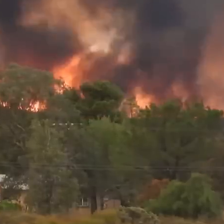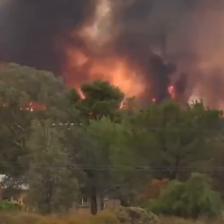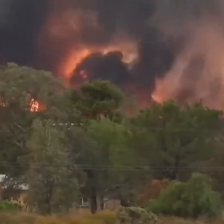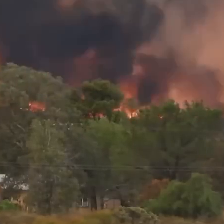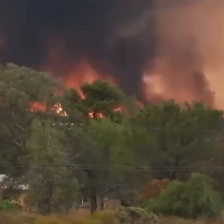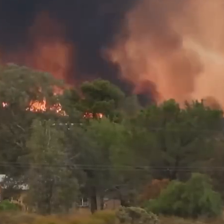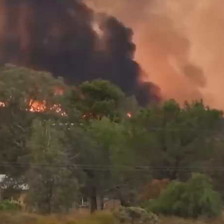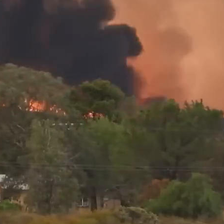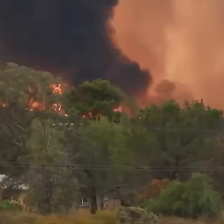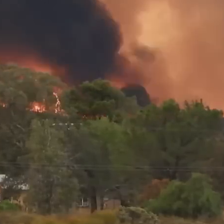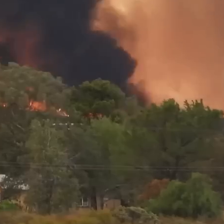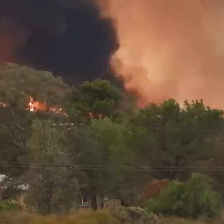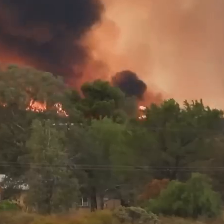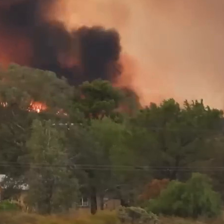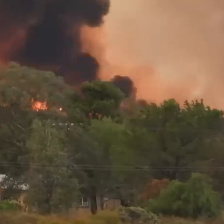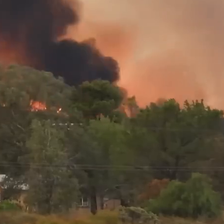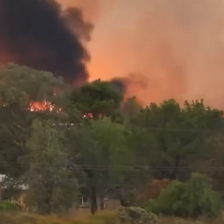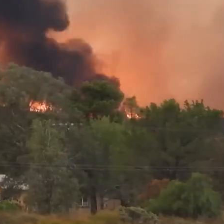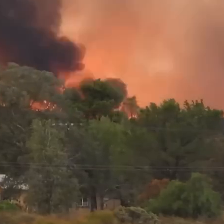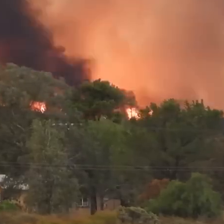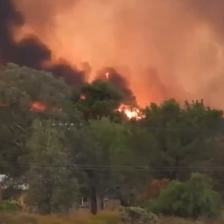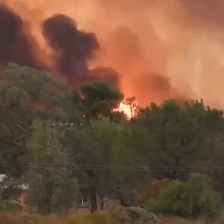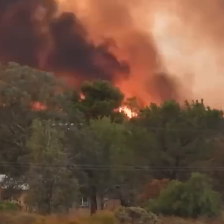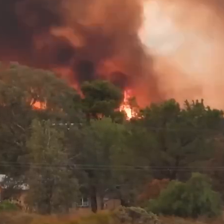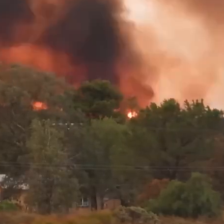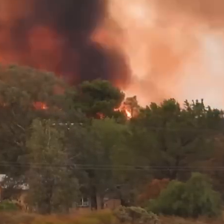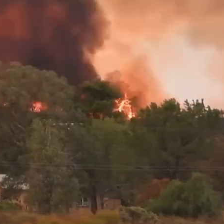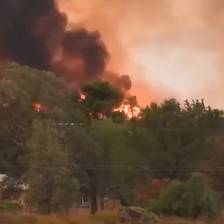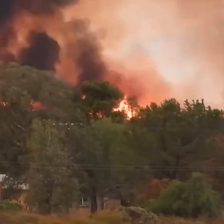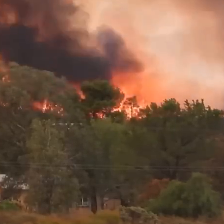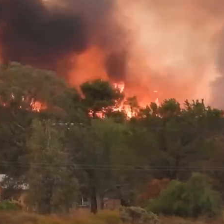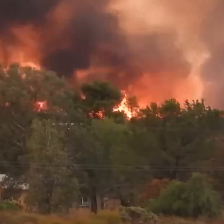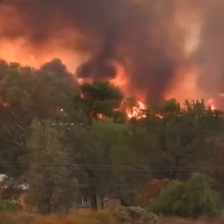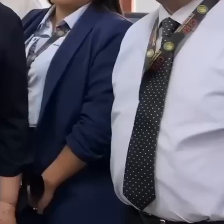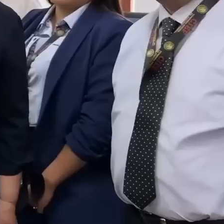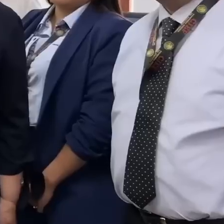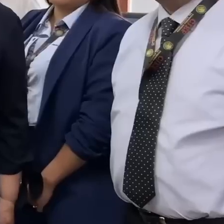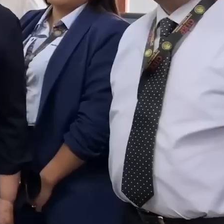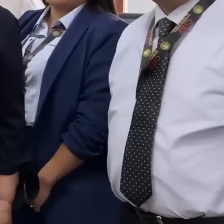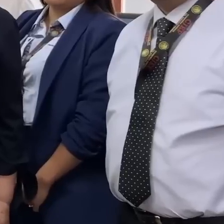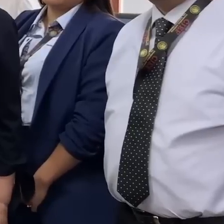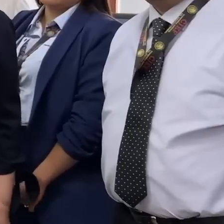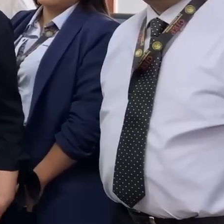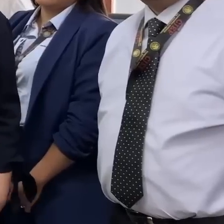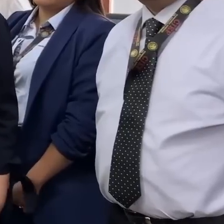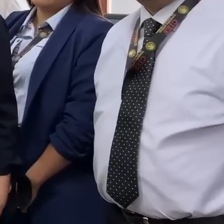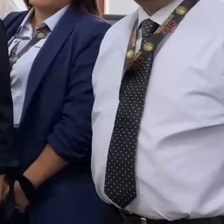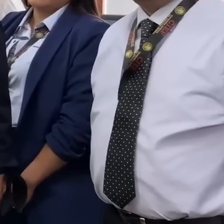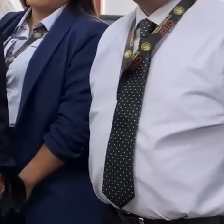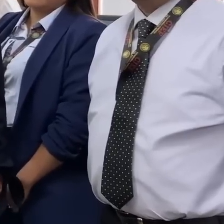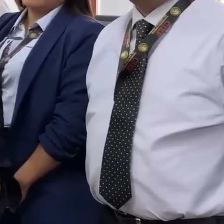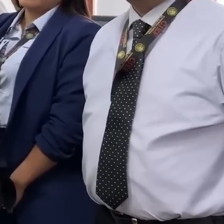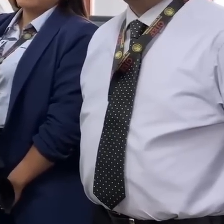mirar a quién tal como lo decía el expresidente Andrés Manuel López Obrador México es un gran